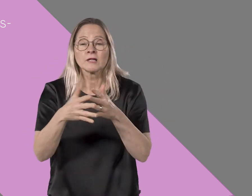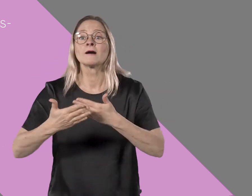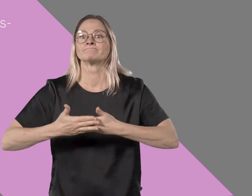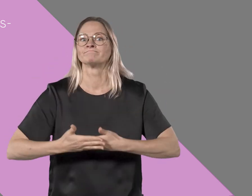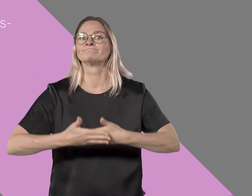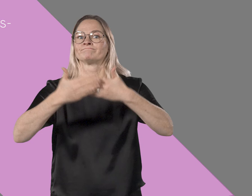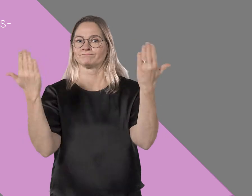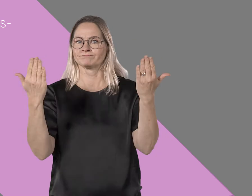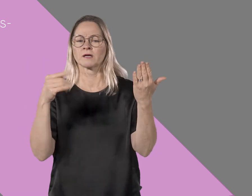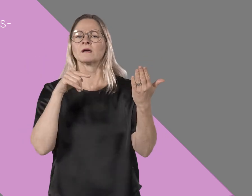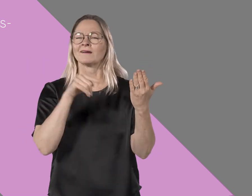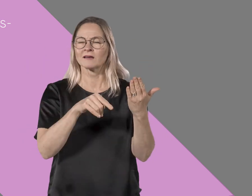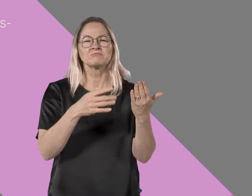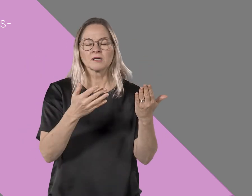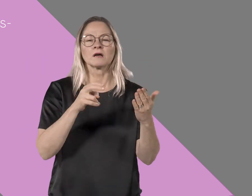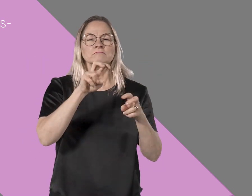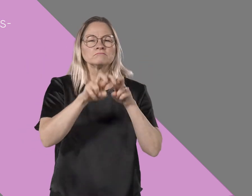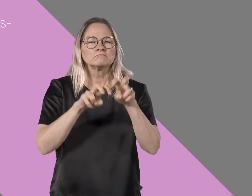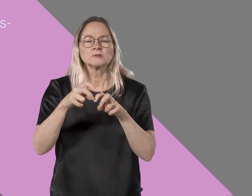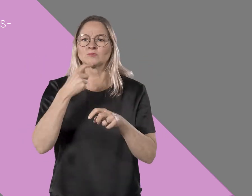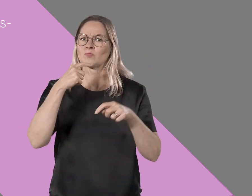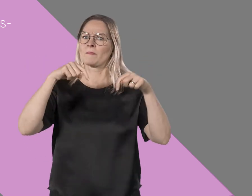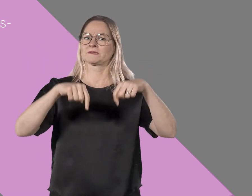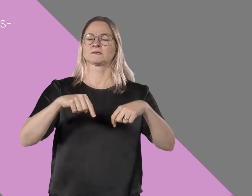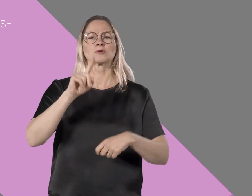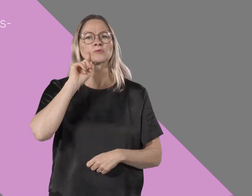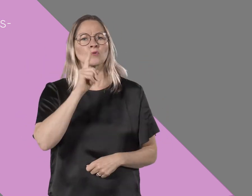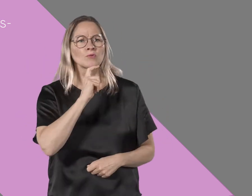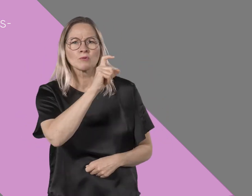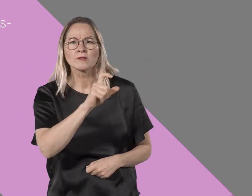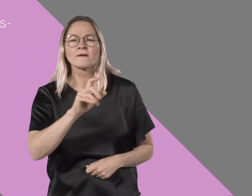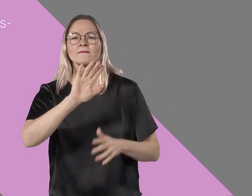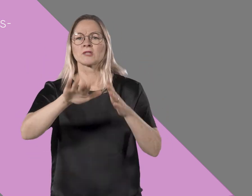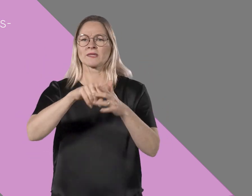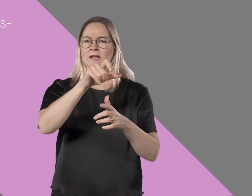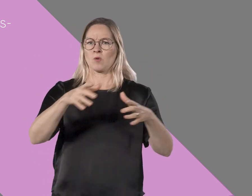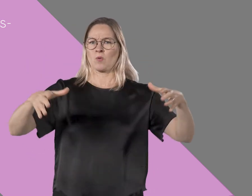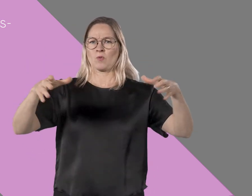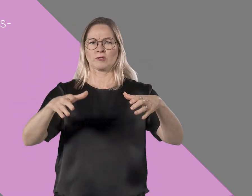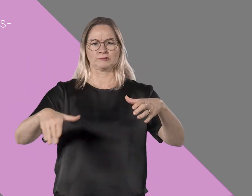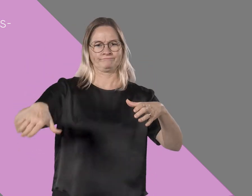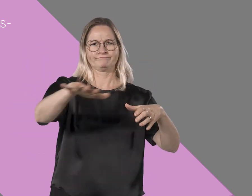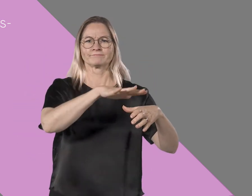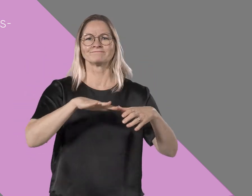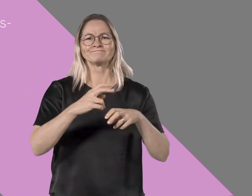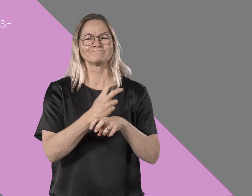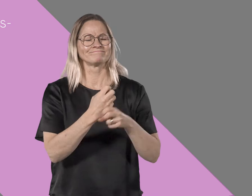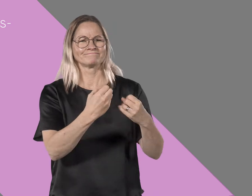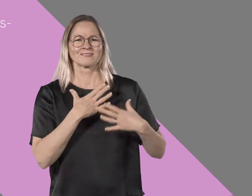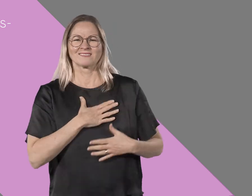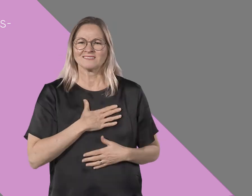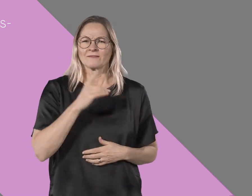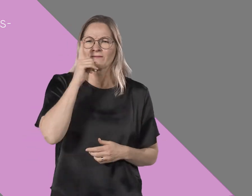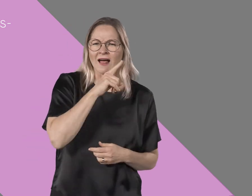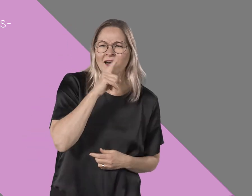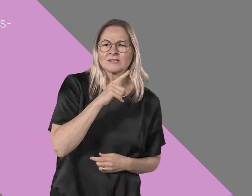jossa tutkittiin kuurojen ja viittomakielisen yhteisön jäsenten kokemia vääryyksiä -